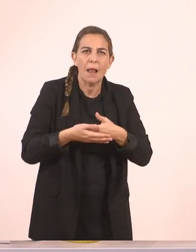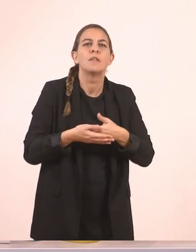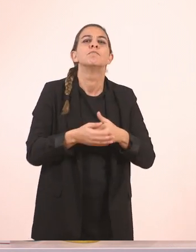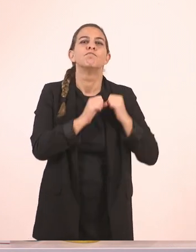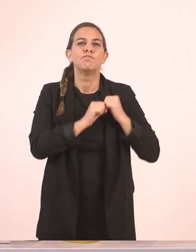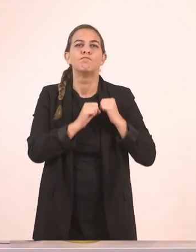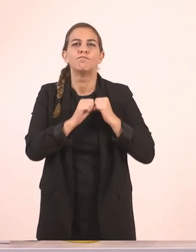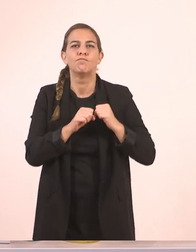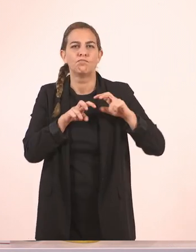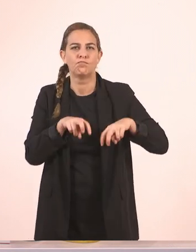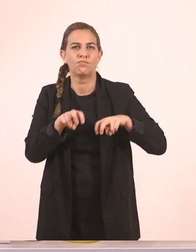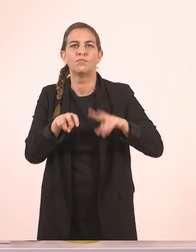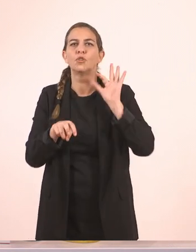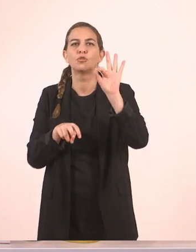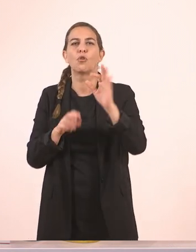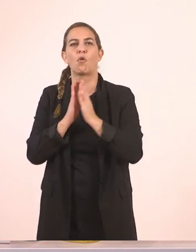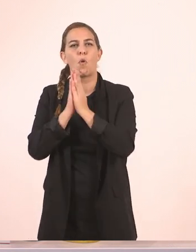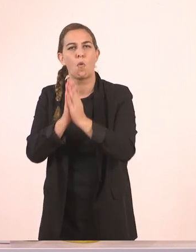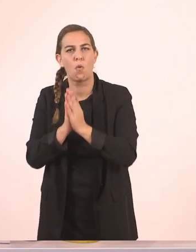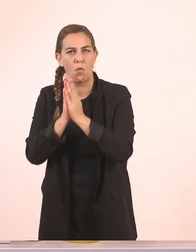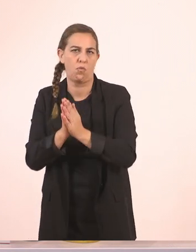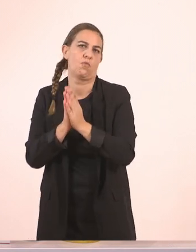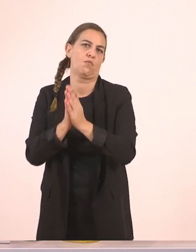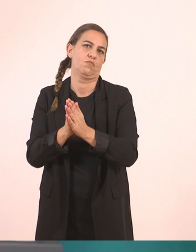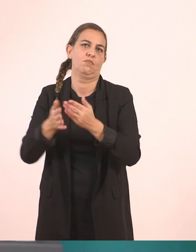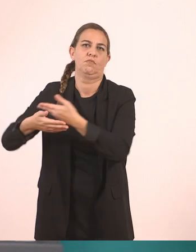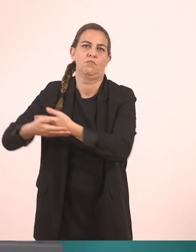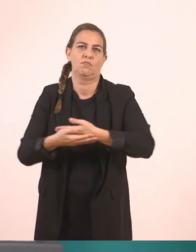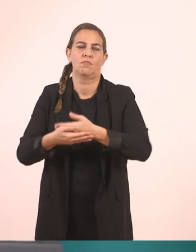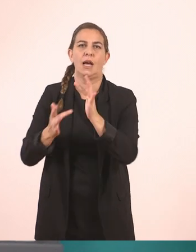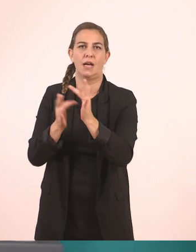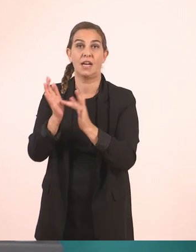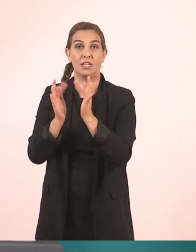Στον δρόμο στρατιές αγγέλων είχαν πλημμυρίσει τον ουρανό,